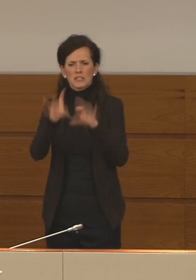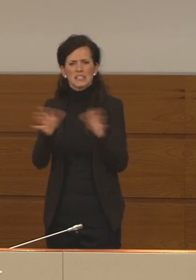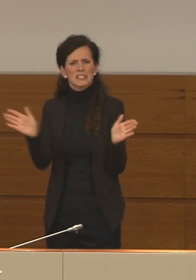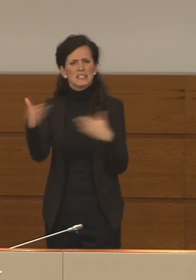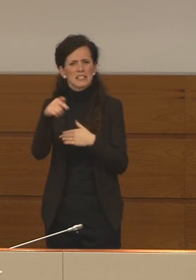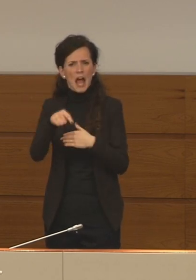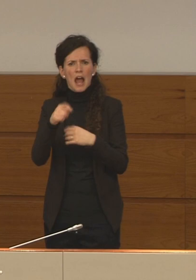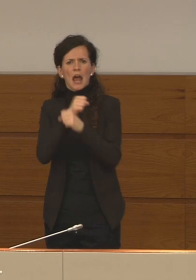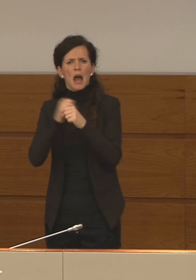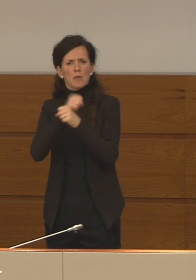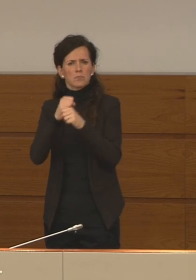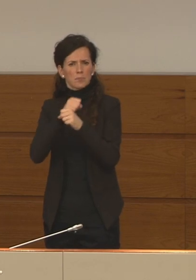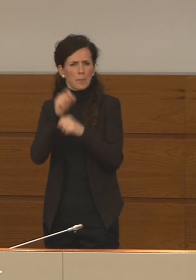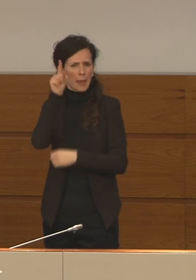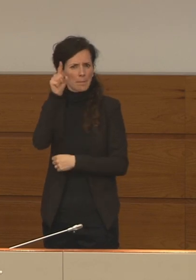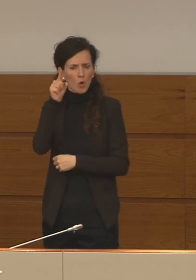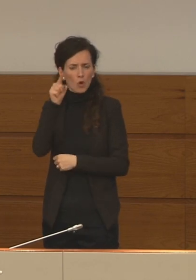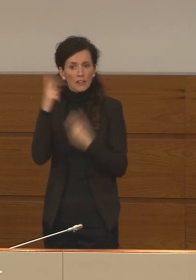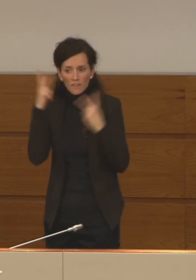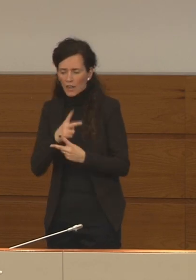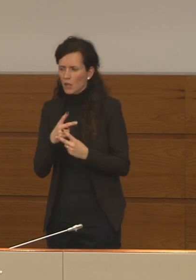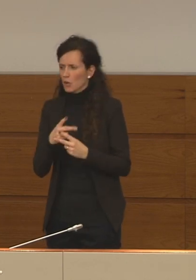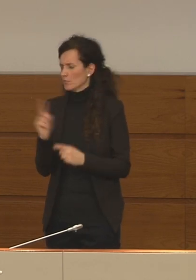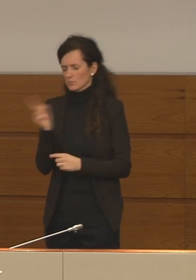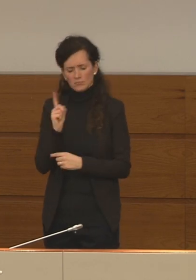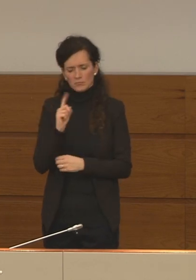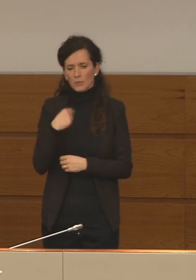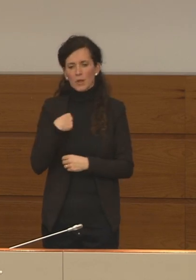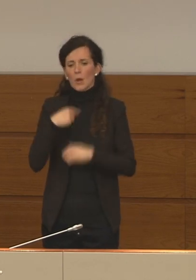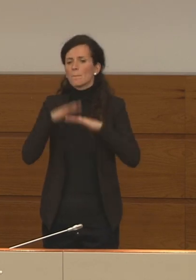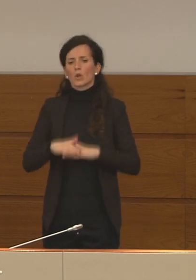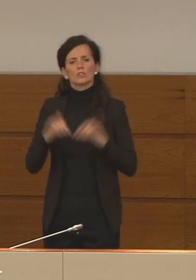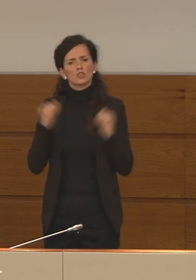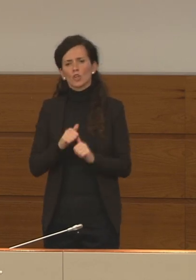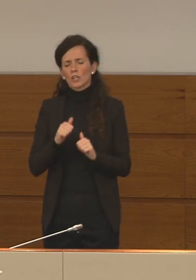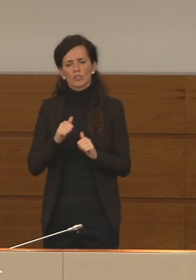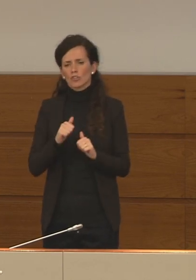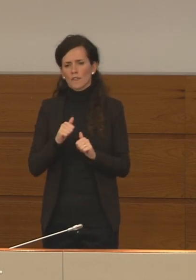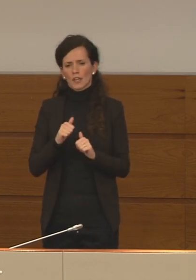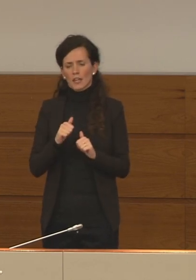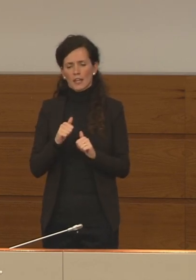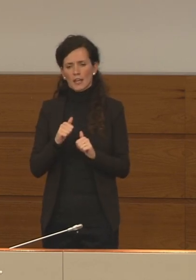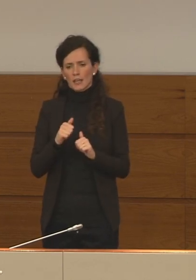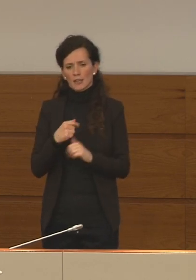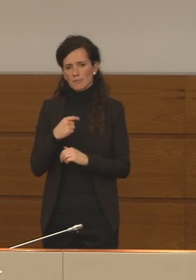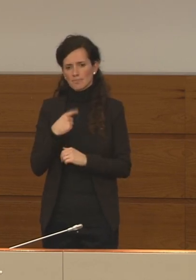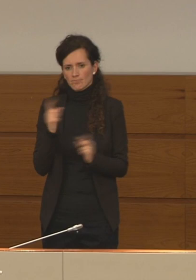Assolutamente no, tra l'altro dire protezione civile indica un mondo, per fortuna,